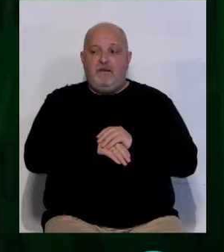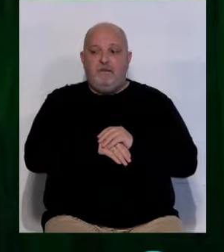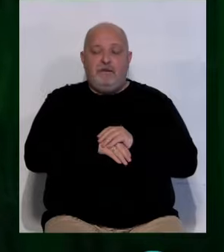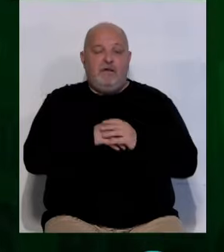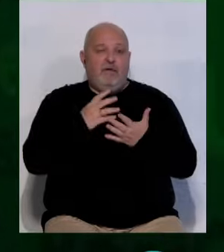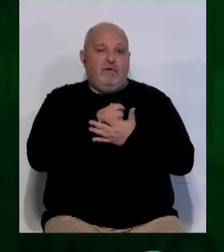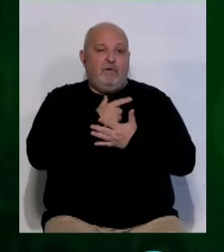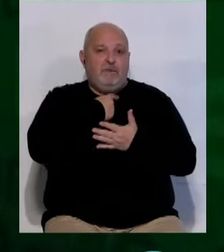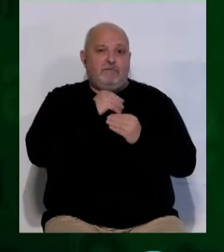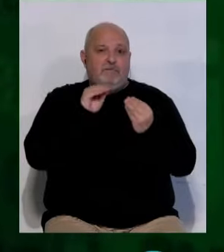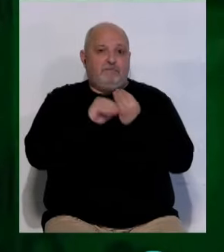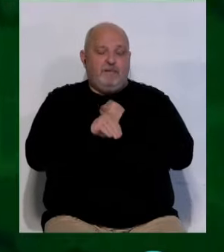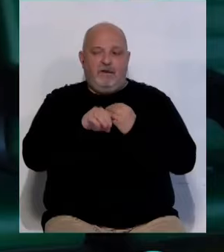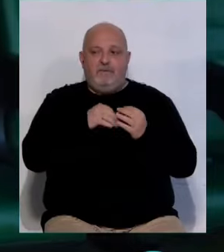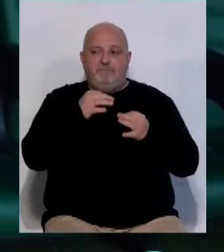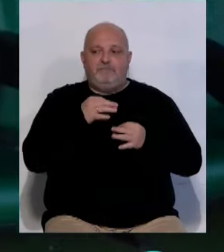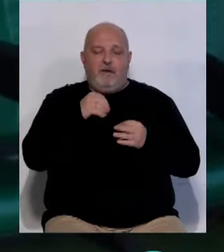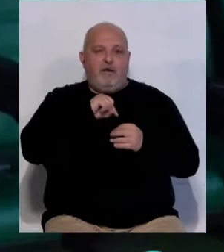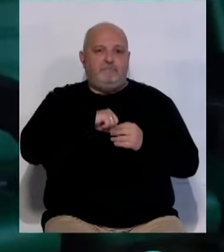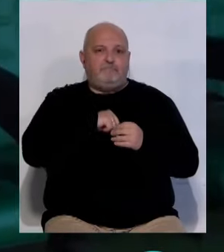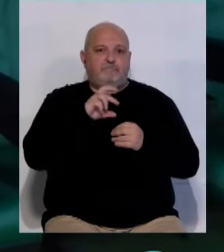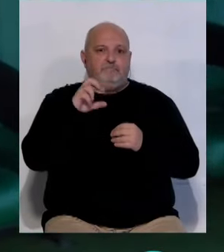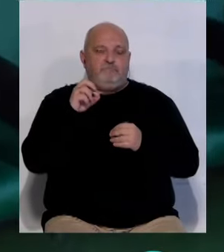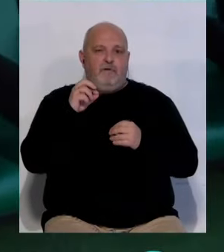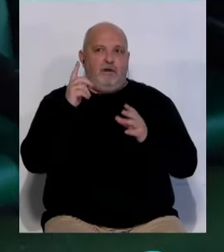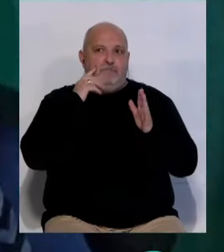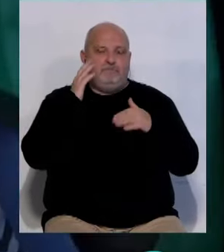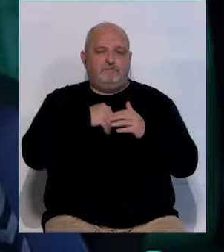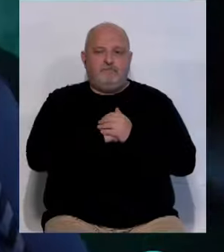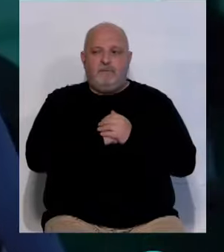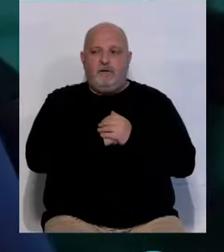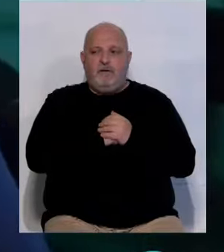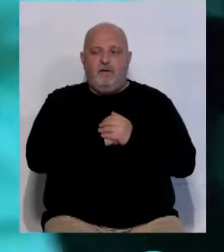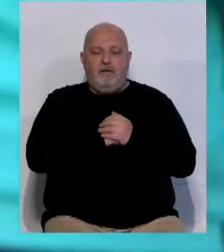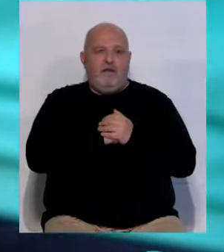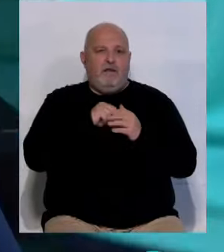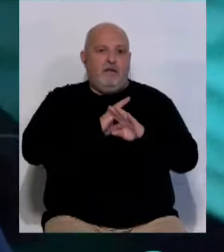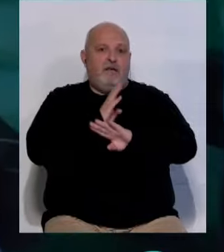de todo eso seguro nos vamos a perder coro y claro yo por mi parte por supuesto que voy a ver al c el